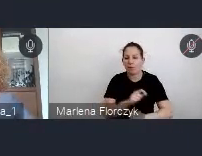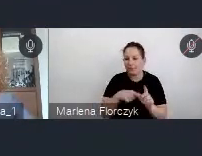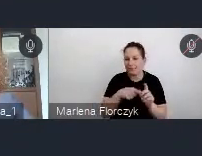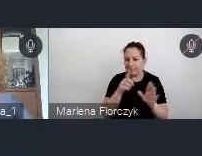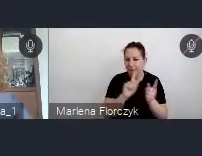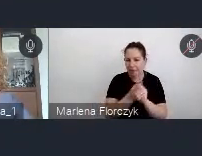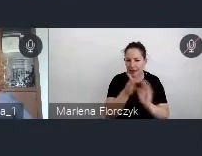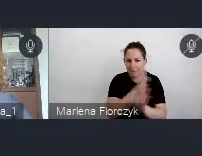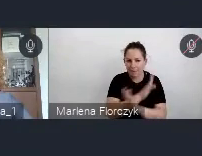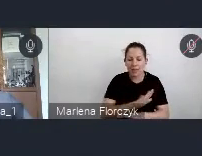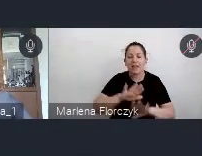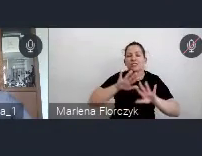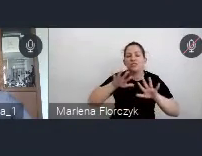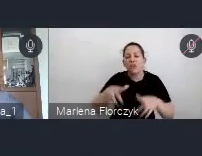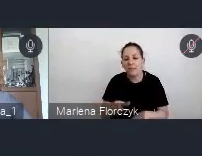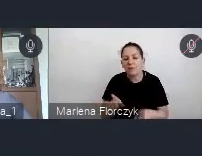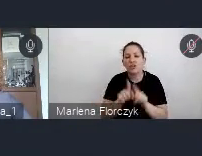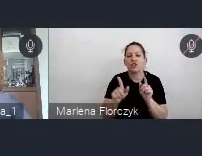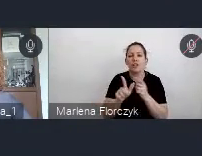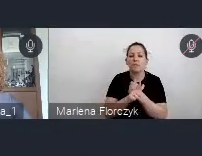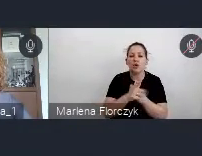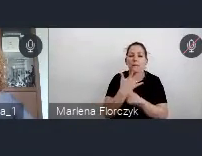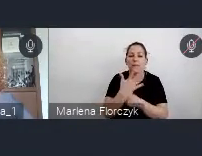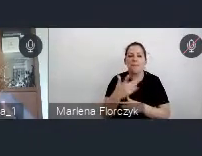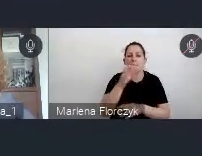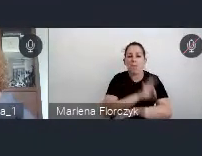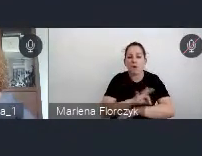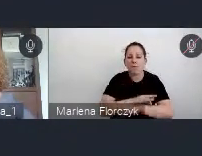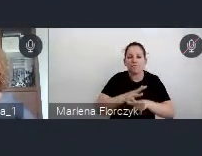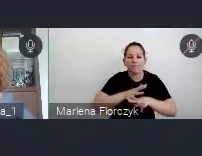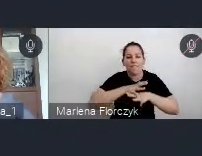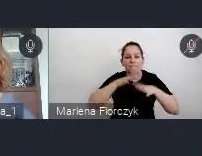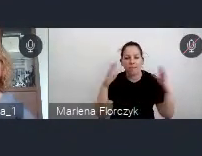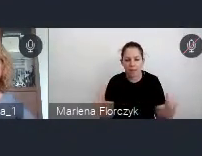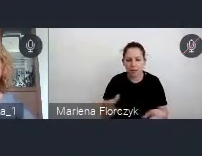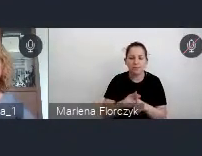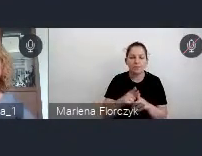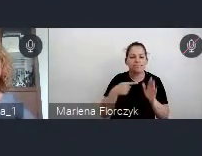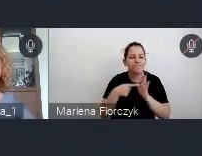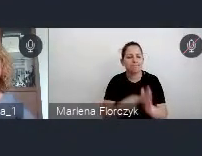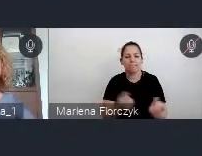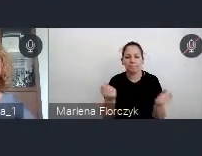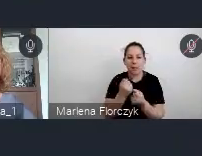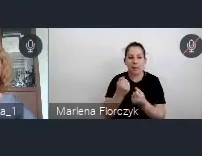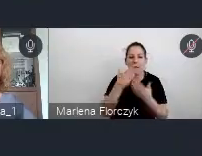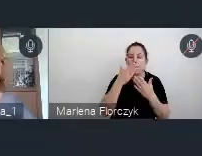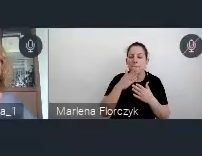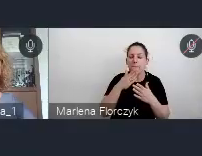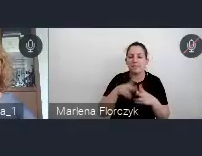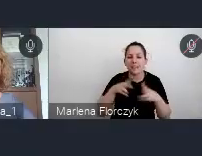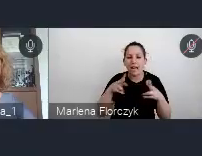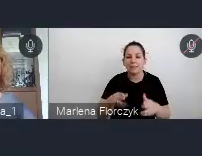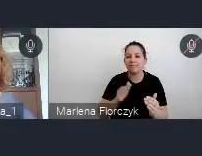i co najmniej 75 projektów wielkoskalowych, demonstracyjnych w zakresie adaptacji do zmian klimatu.